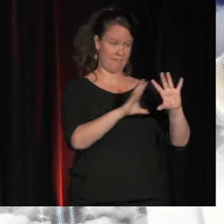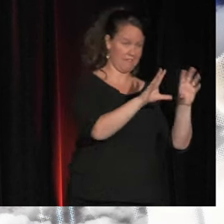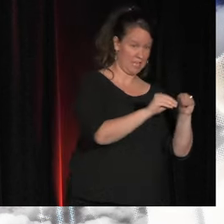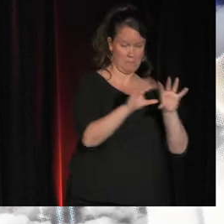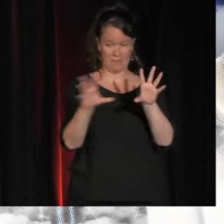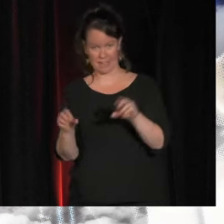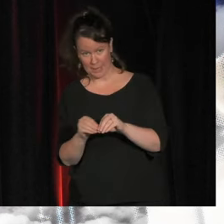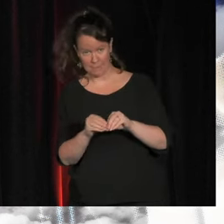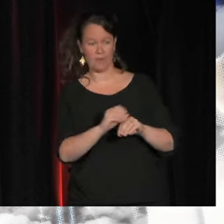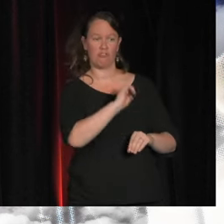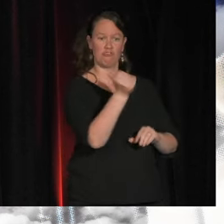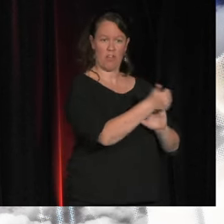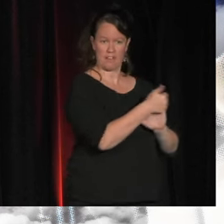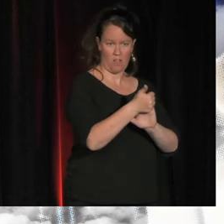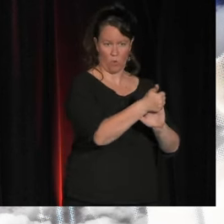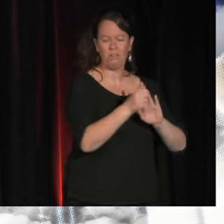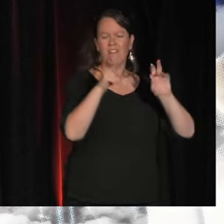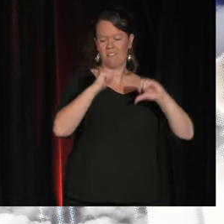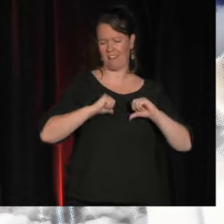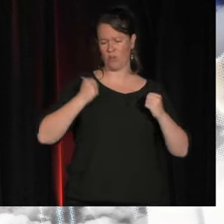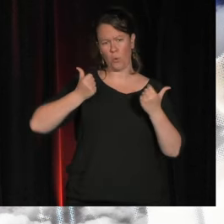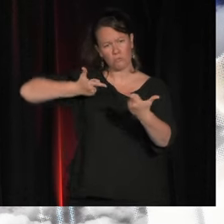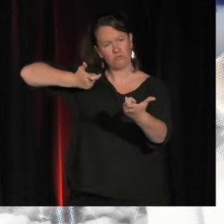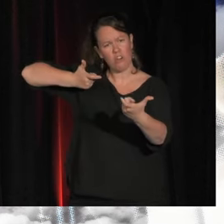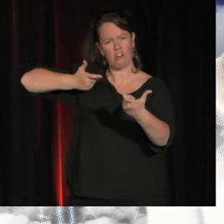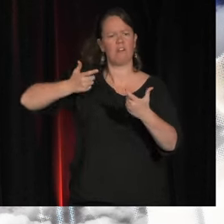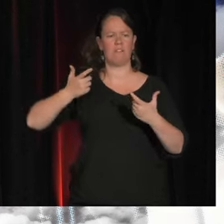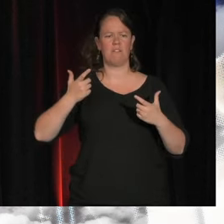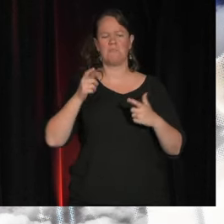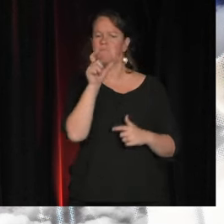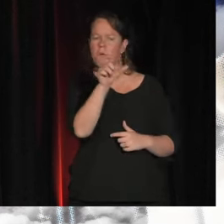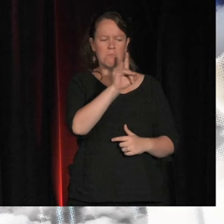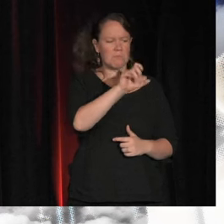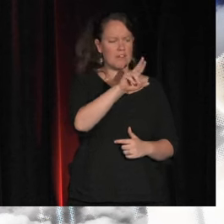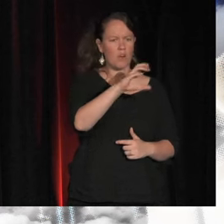qui ont des capacités." Le terme "hero shooter" a été popularisé, en tout cas par ce jeu. Oui.